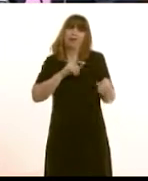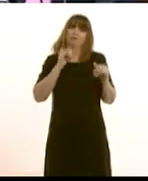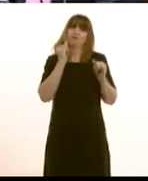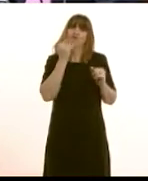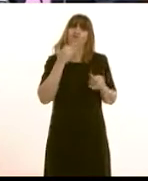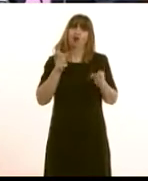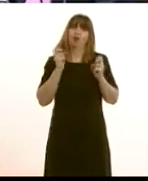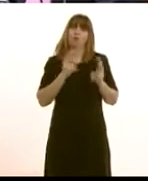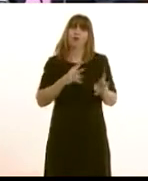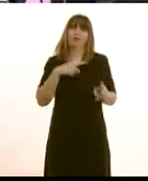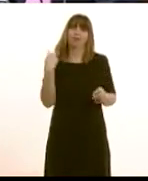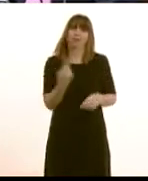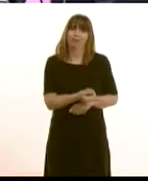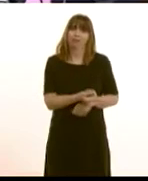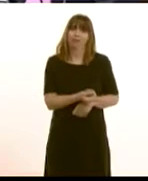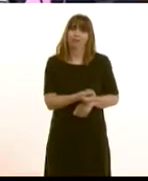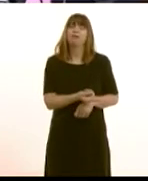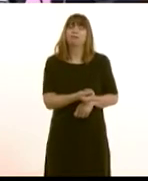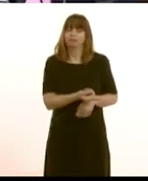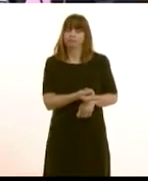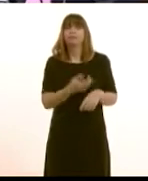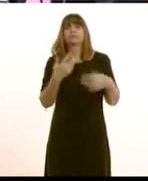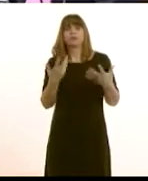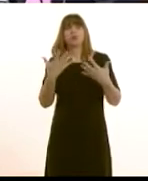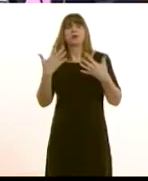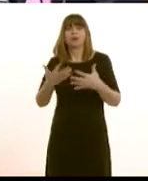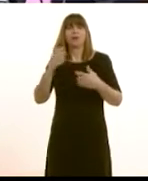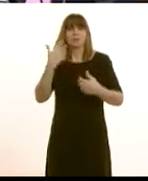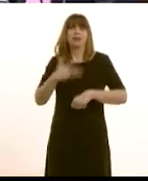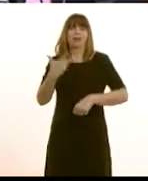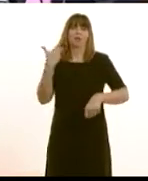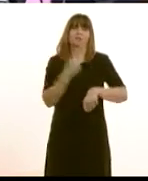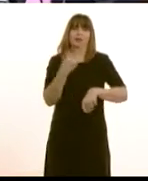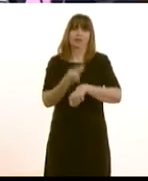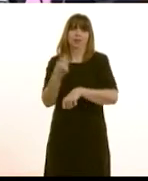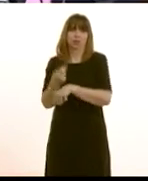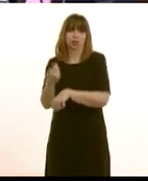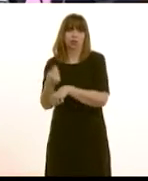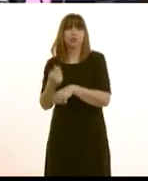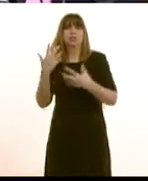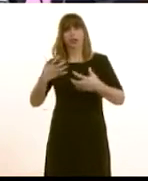ac rwyín gwybod bod y Gweinidog yn ystyried ar hyn o bryd ym mha ffordd y gallwn ni symud